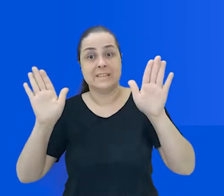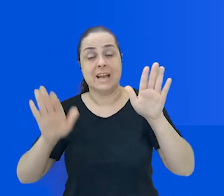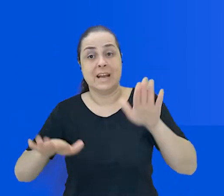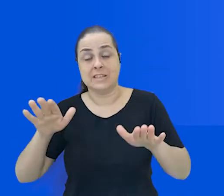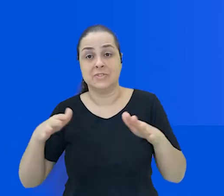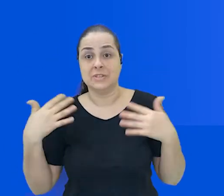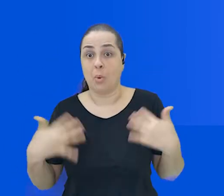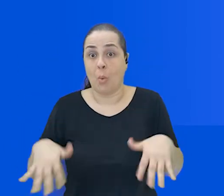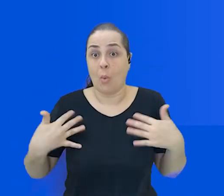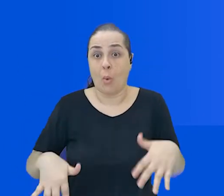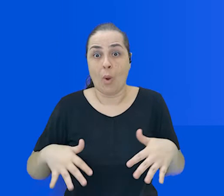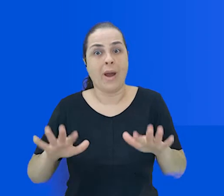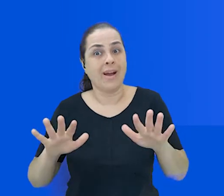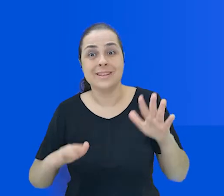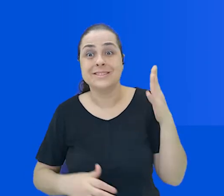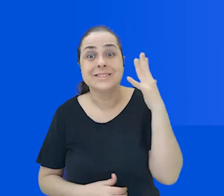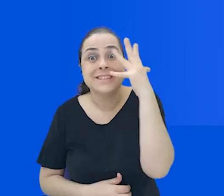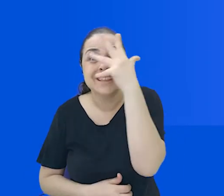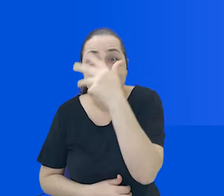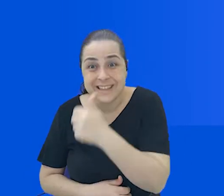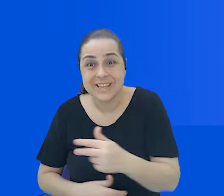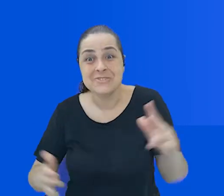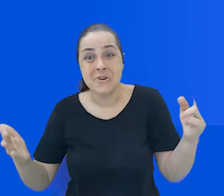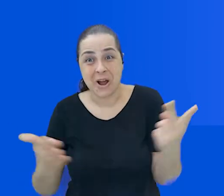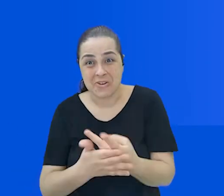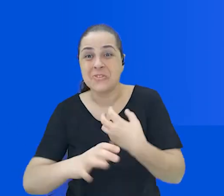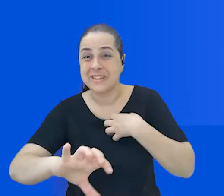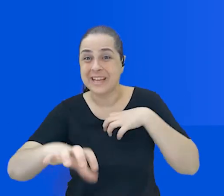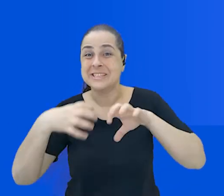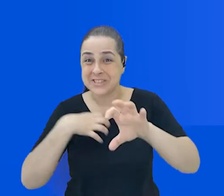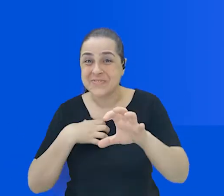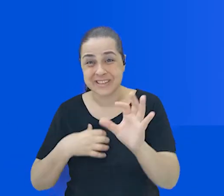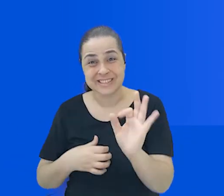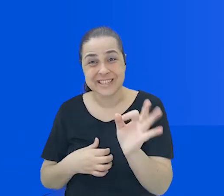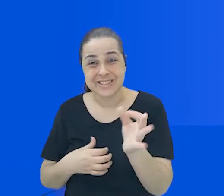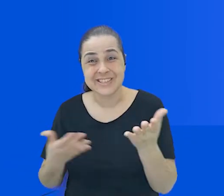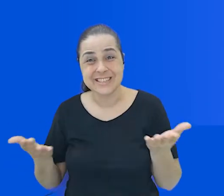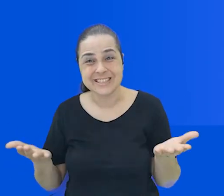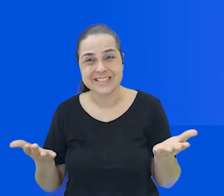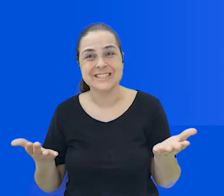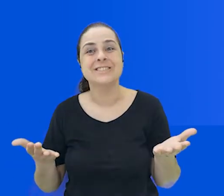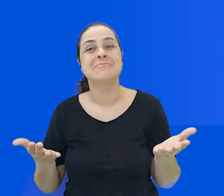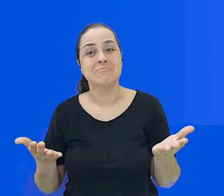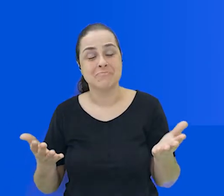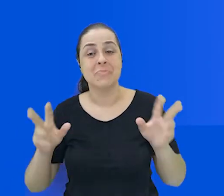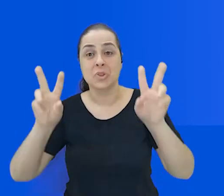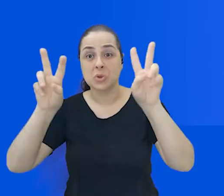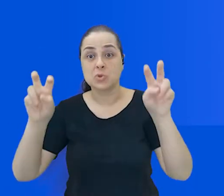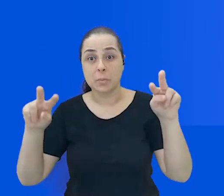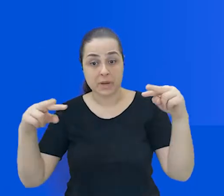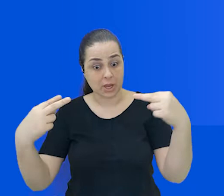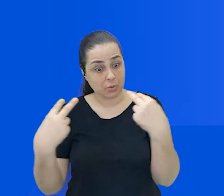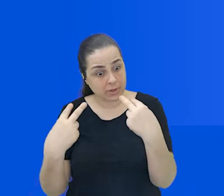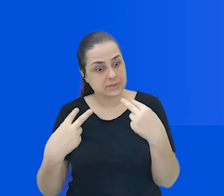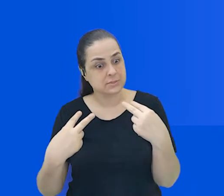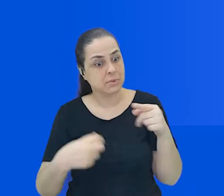É tenso, gente, mas é muito lindo quando acontece. E você está falando de reconhecimento? Eu fiquei pensando